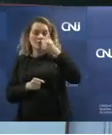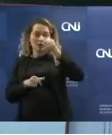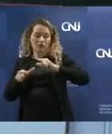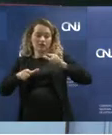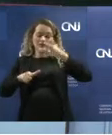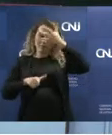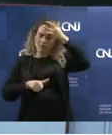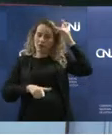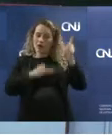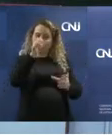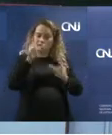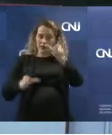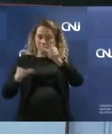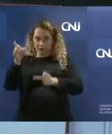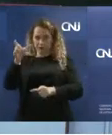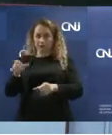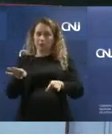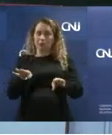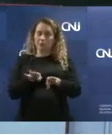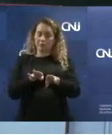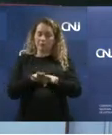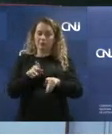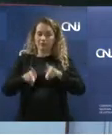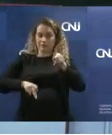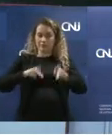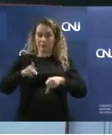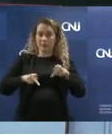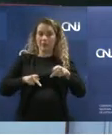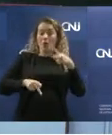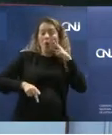Nessa perspectiva de evolução, a gama de atos executados